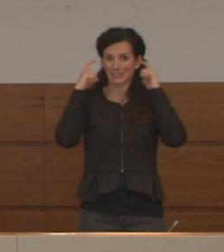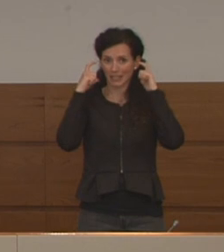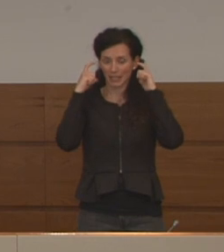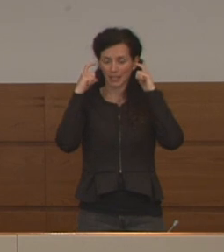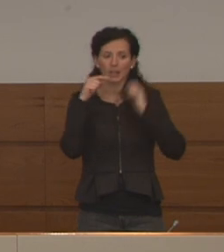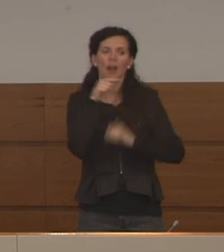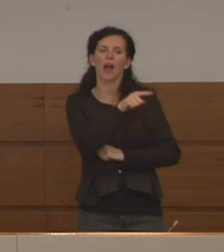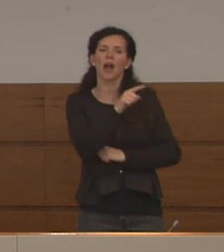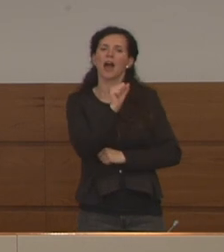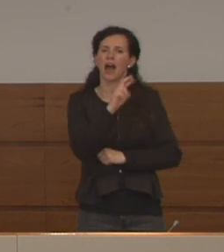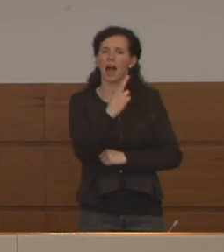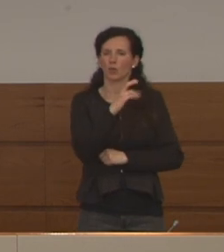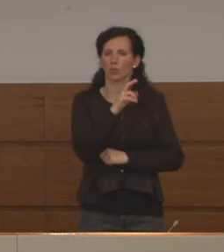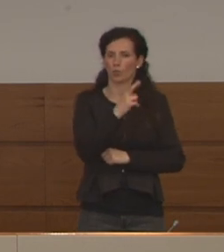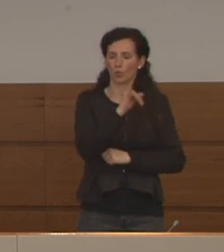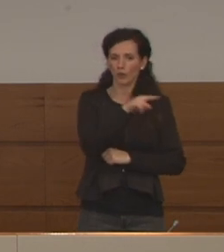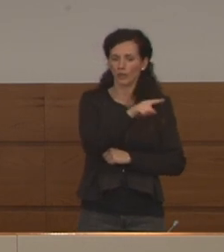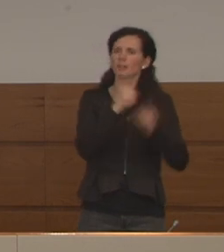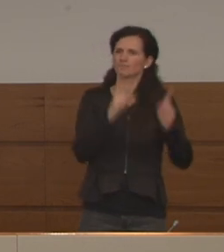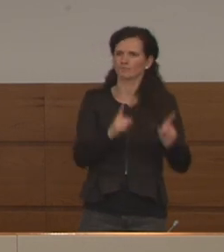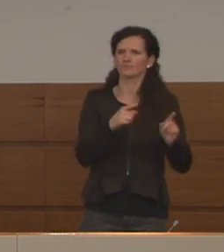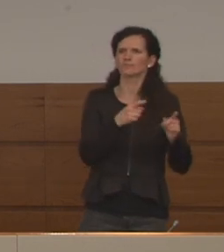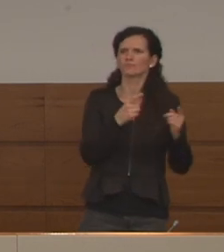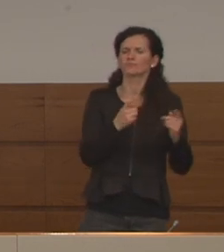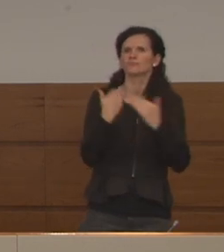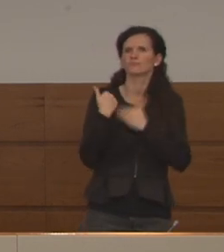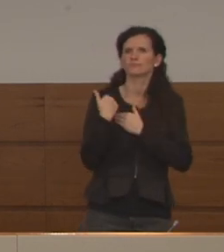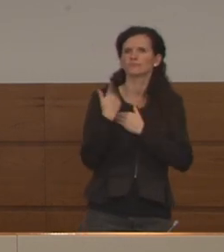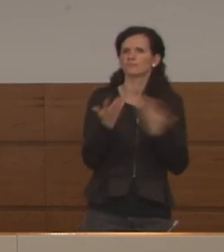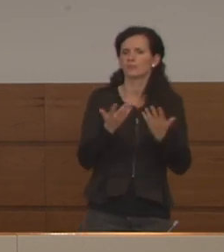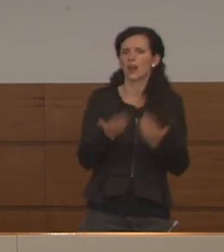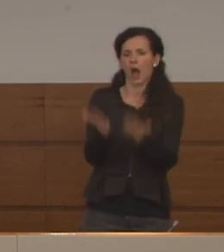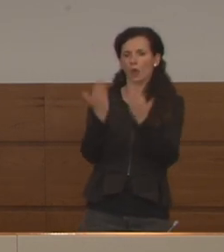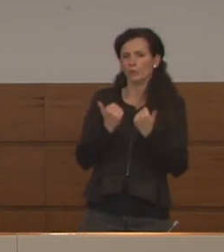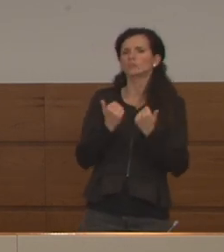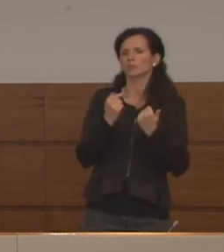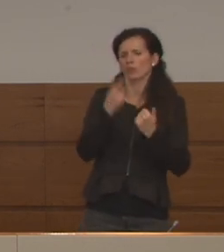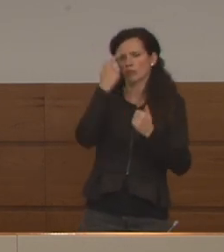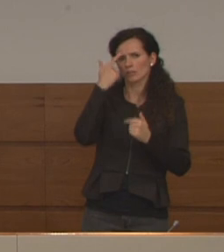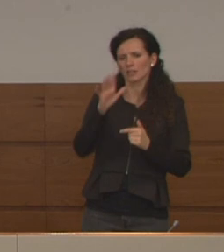di supply, di acquisto e di distribuzione sarà quello.